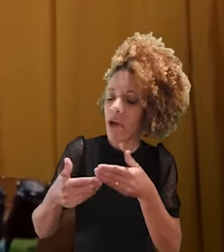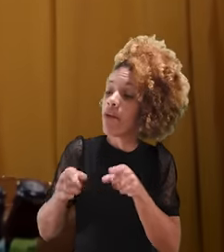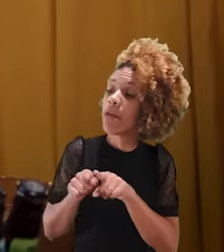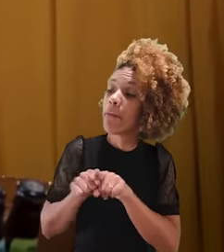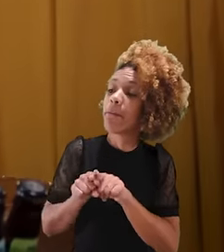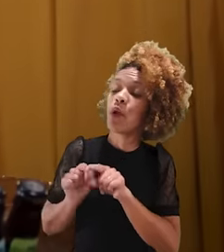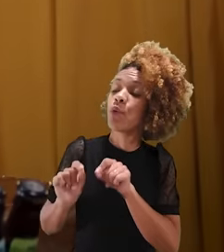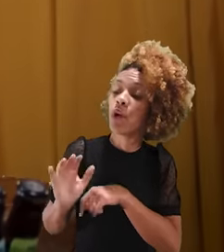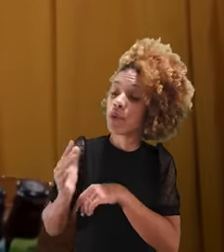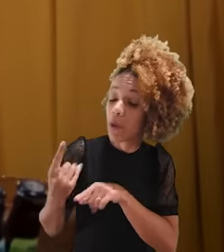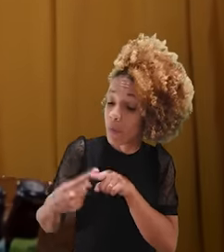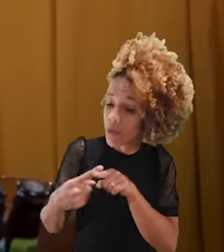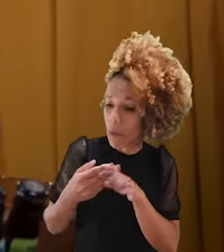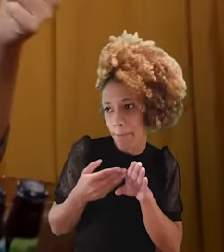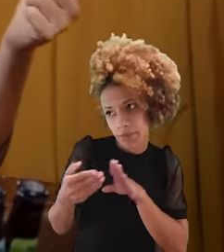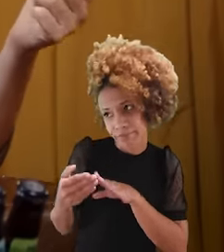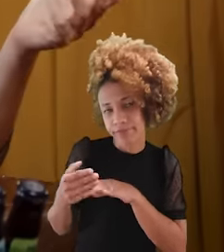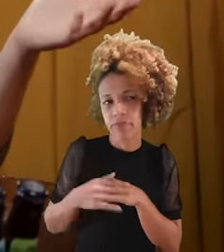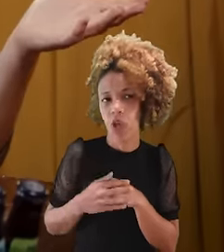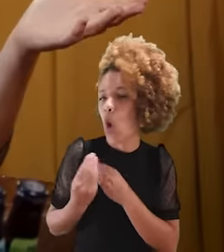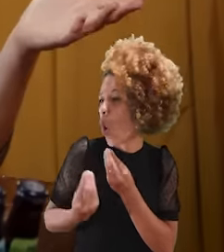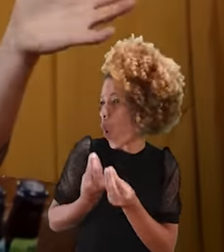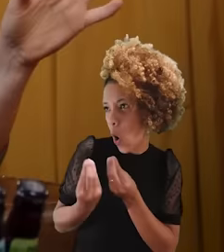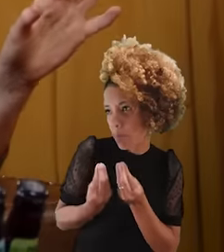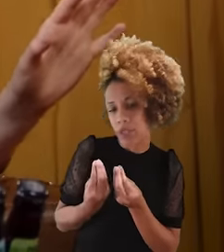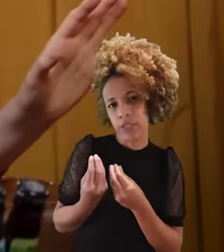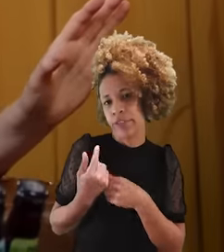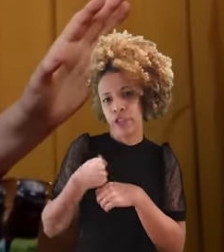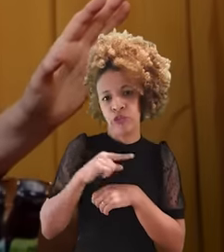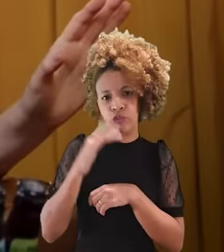por quê momentos de as pessoas falam assim como que você não tô dizendo que eu sou sábia não tô